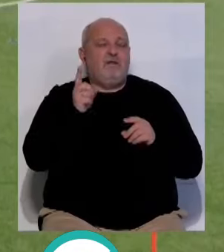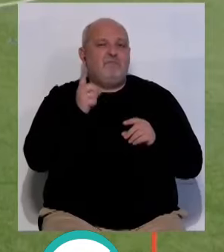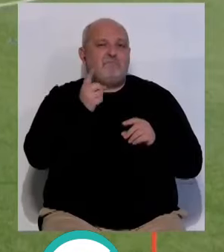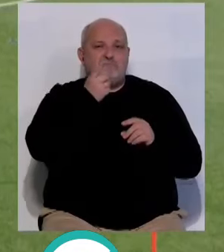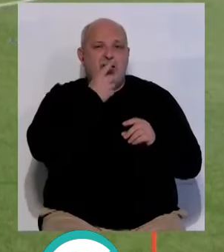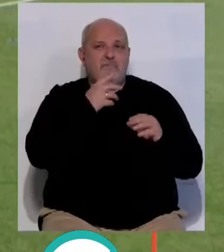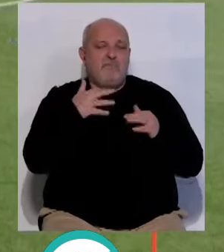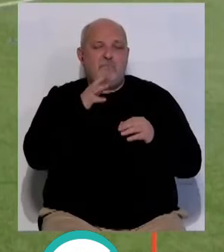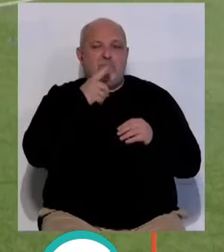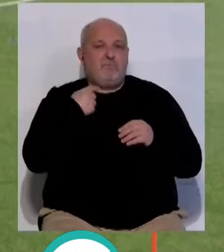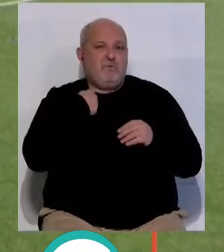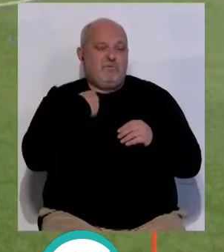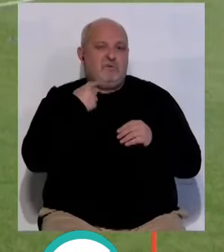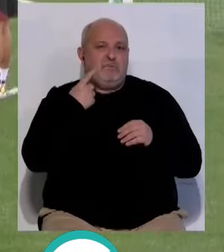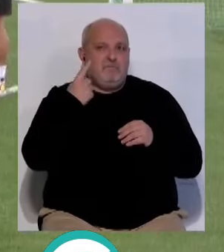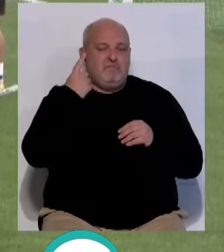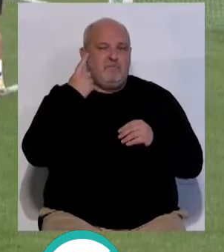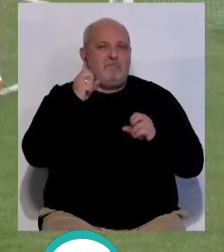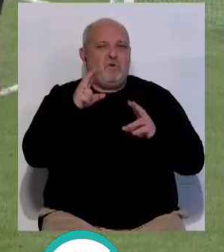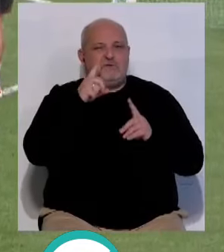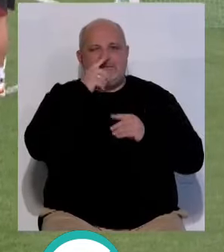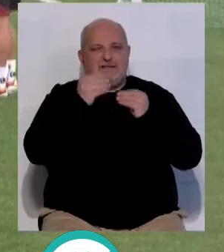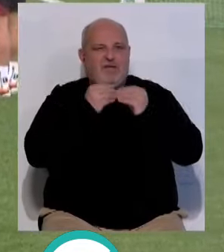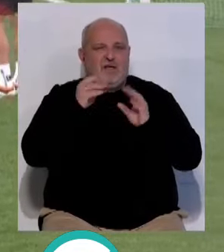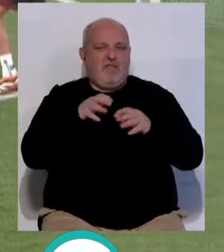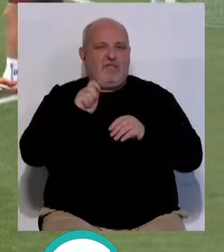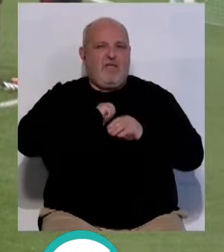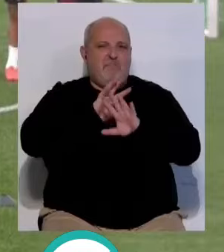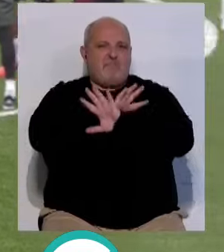partido por la derrota yo creo que lo peor son las sensaciones la imagen que dio no que es muy muy